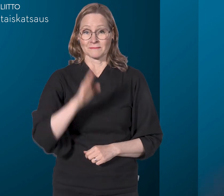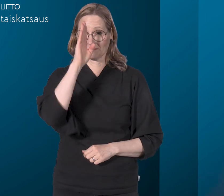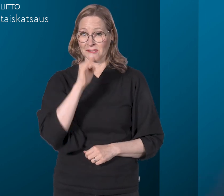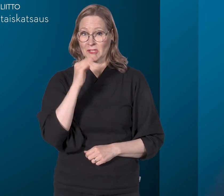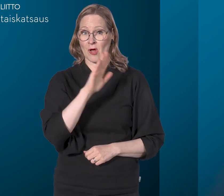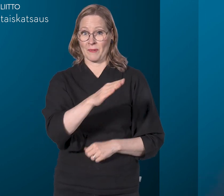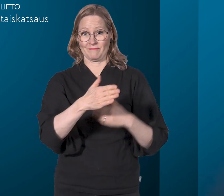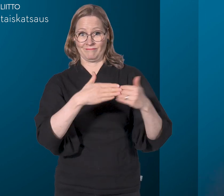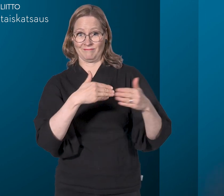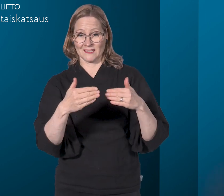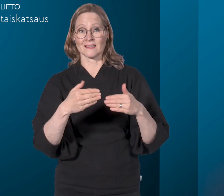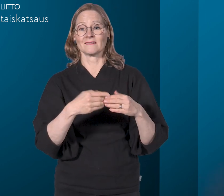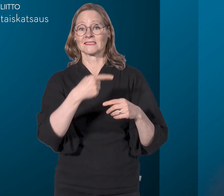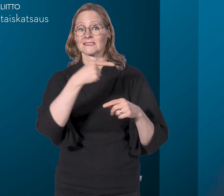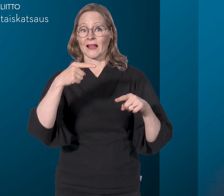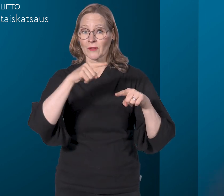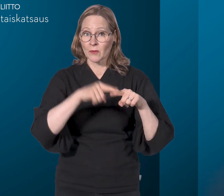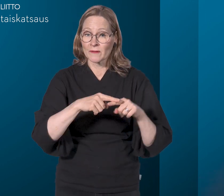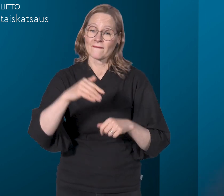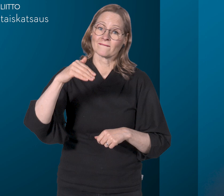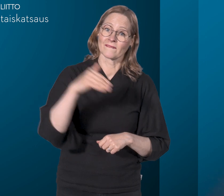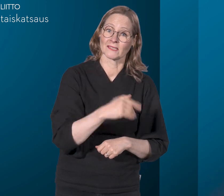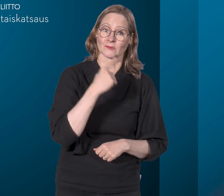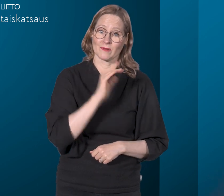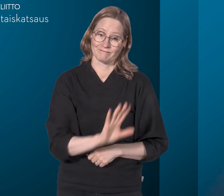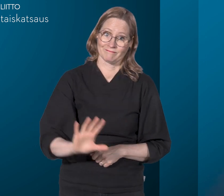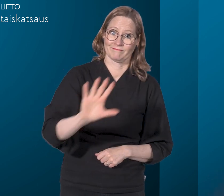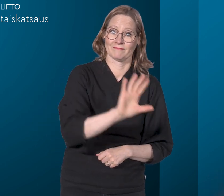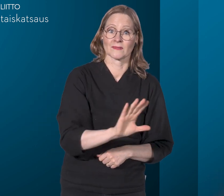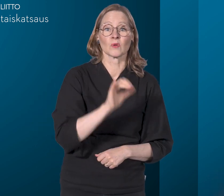ja hänen työnsä Satakunnan ja Varsinais-Suomen alueella päättyi -